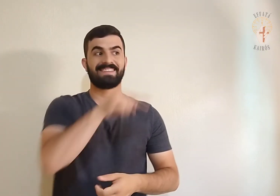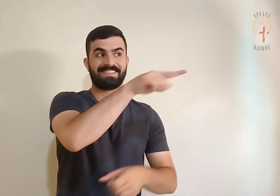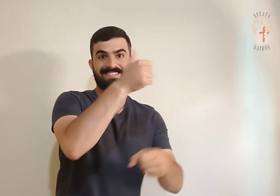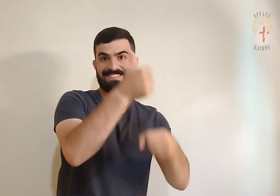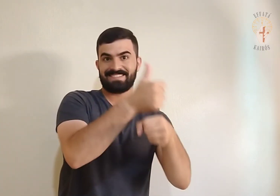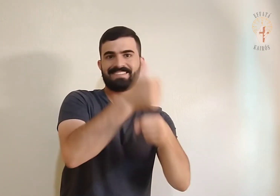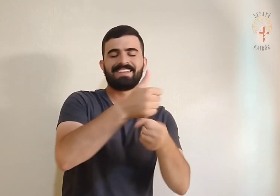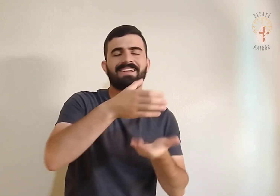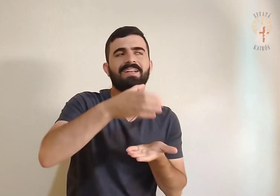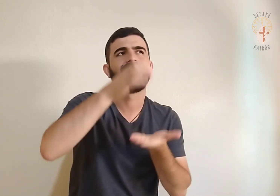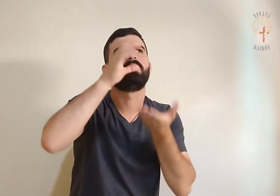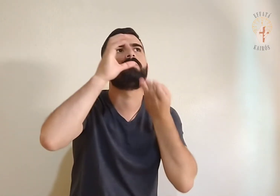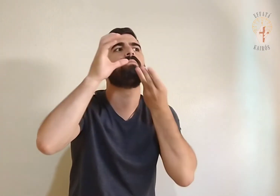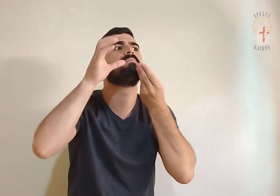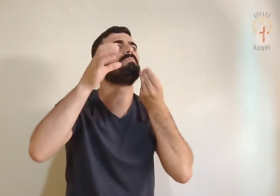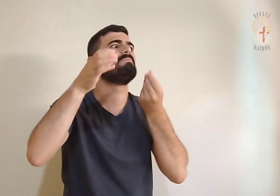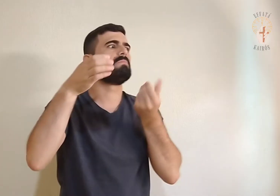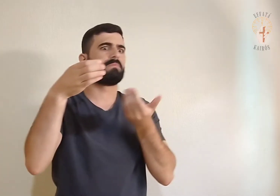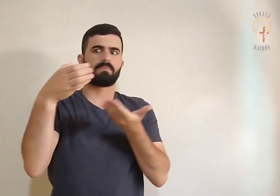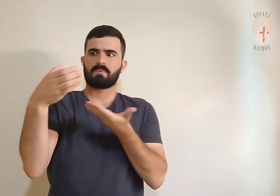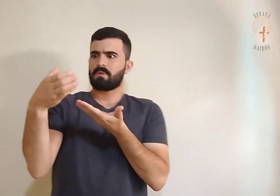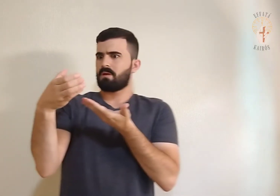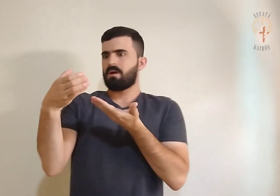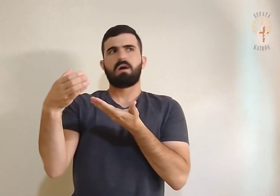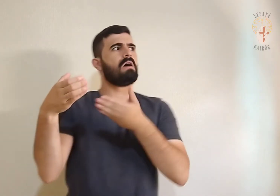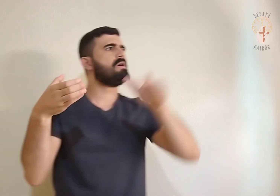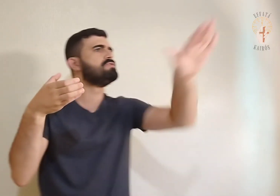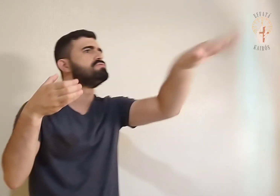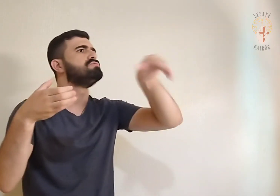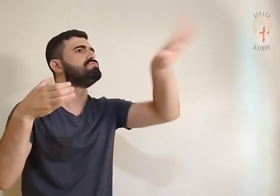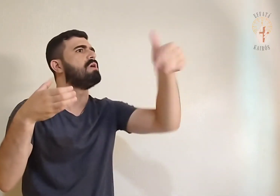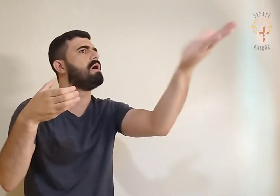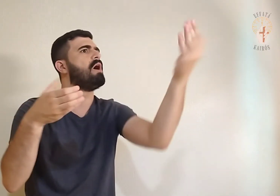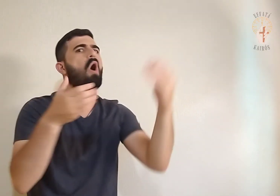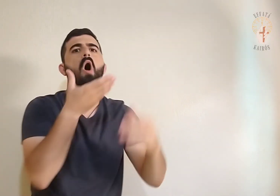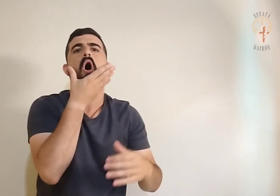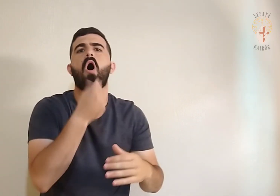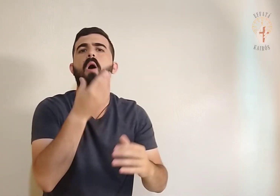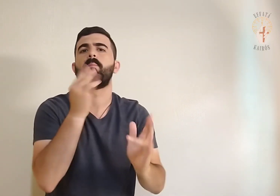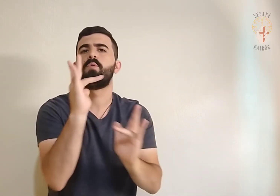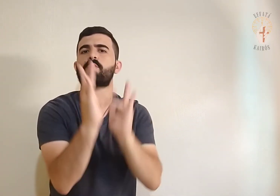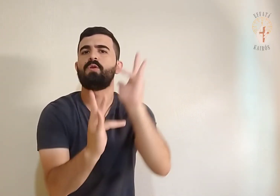10 - O mestre-sala chamou então o noivo e lhe disse: